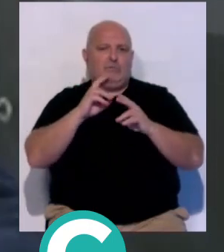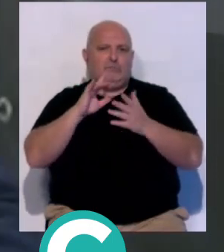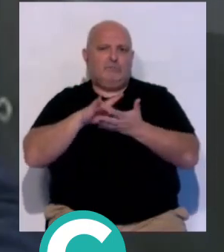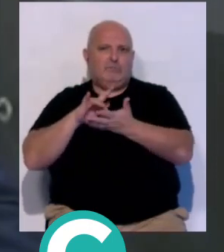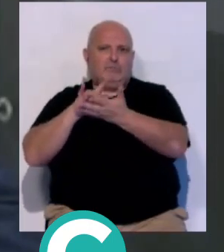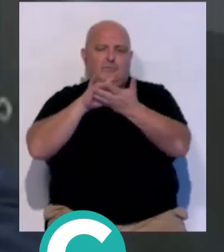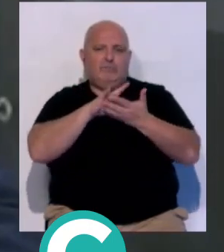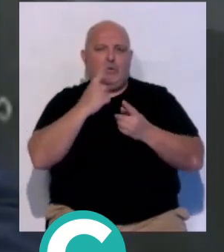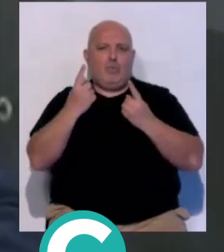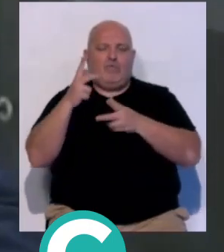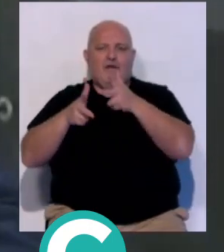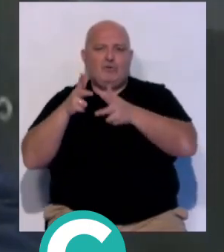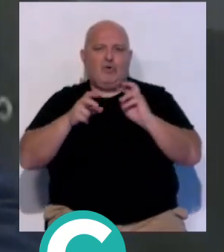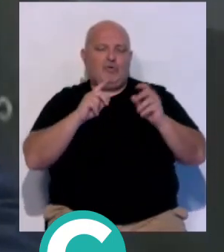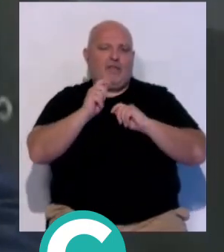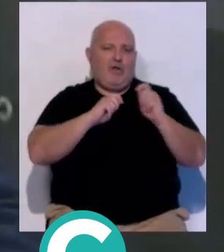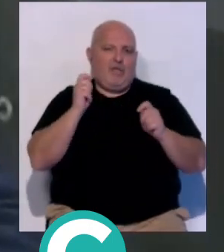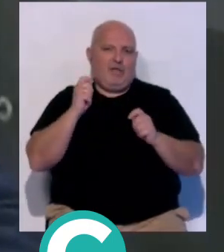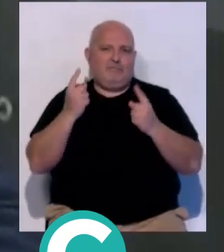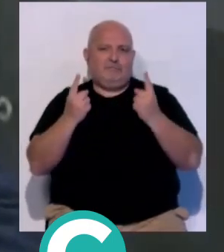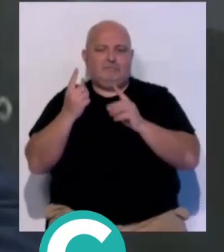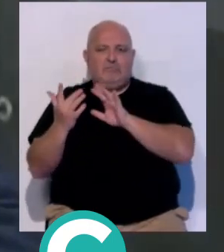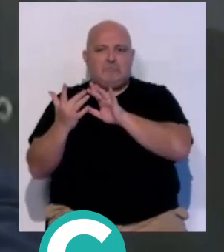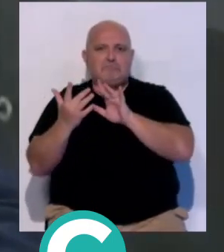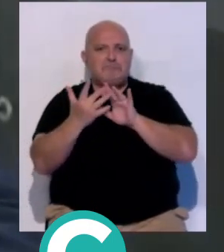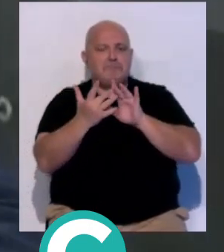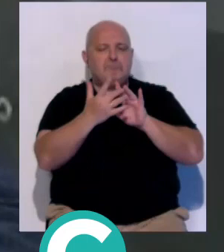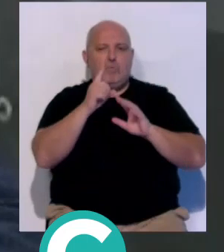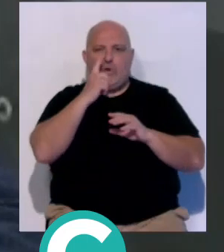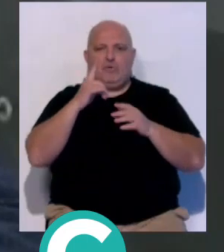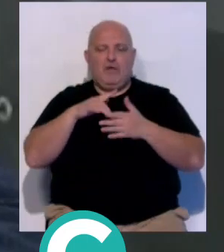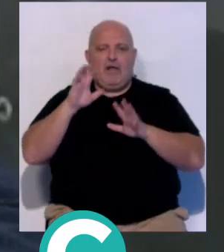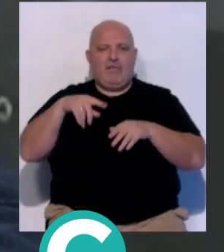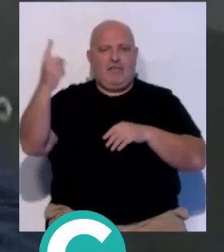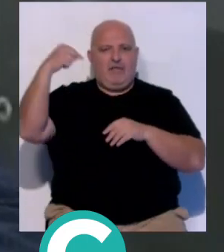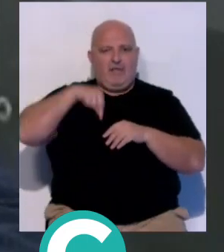unos vascos y el otro año pero ya habían estado un año aquí nosotros lo habíamos vinculado con el